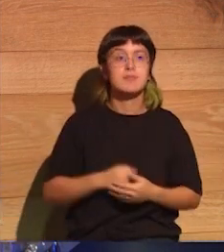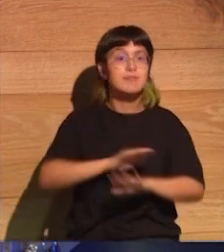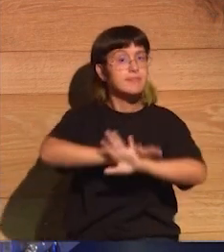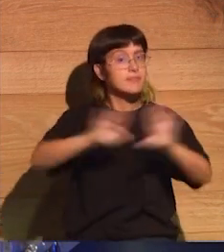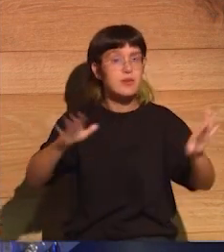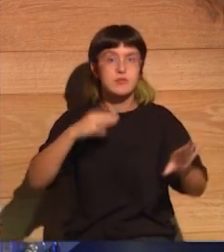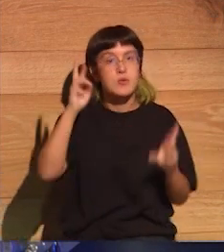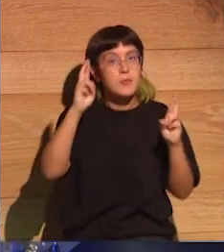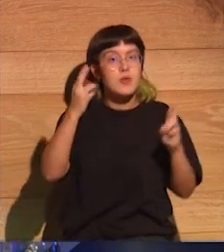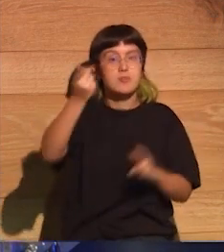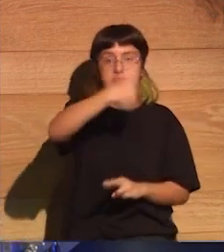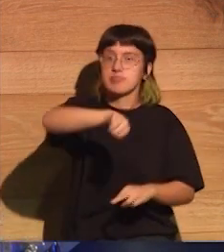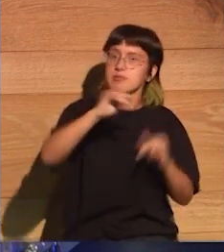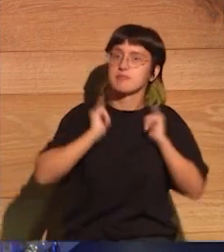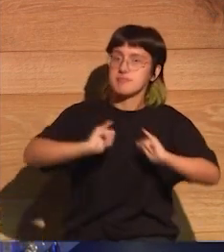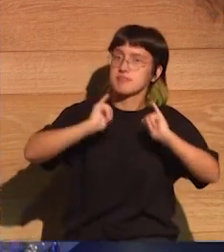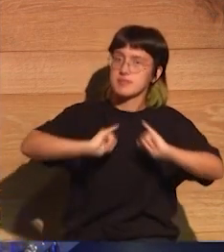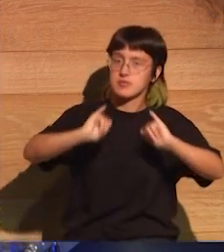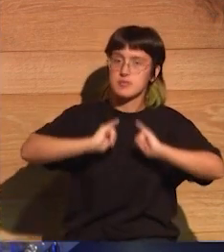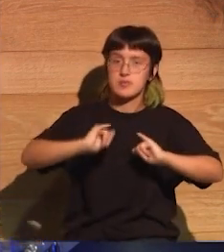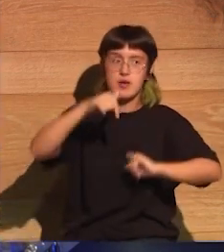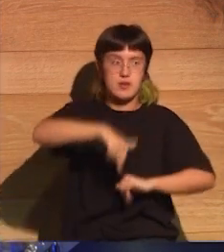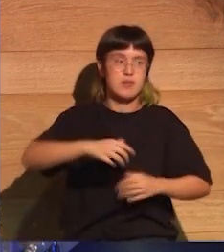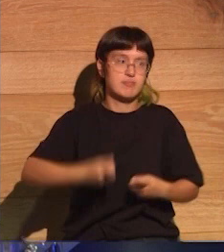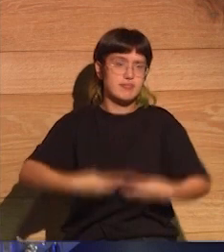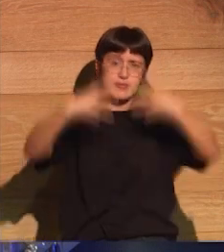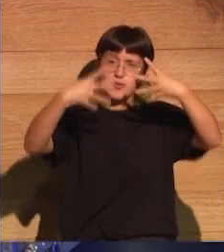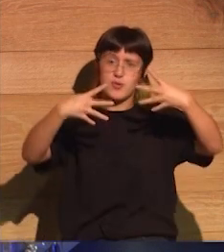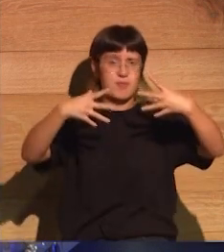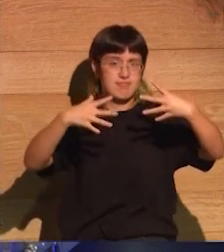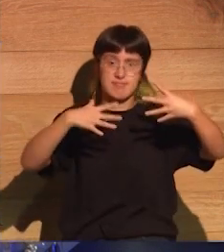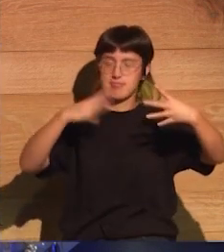a lo largo de estos días. Estamos en un edificio histórico que ha albergado